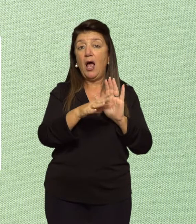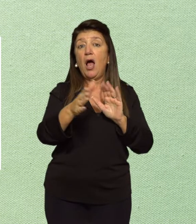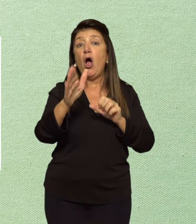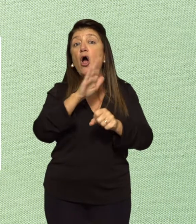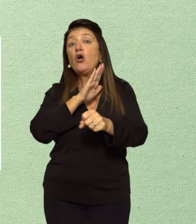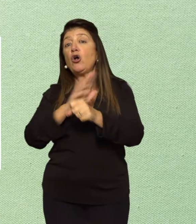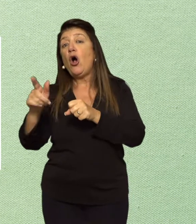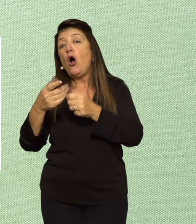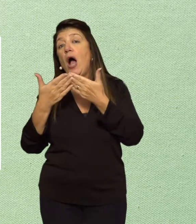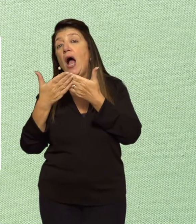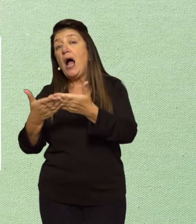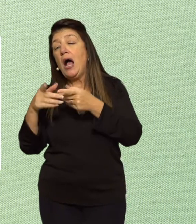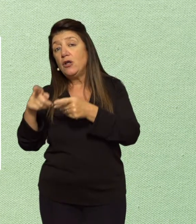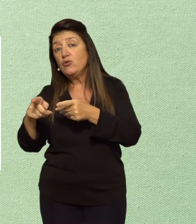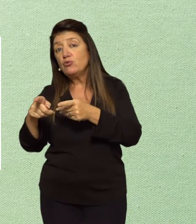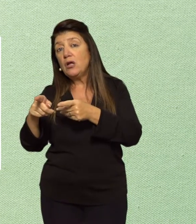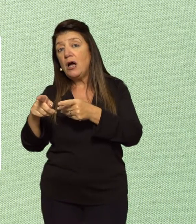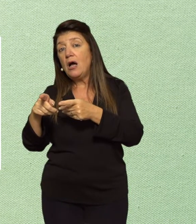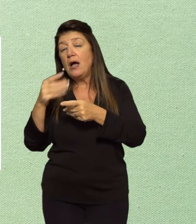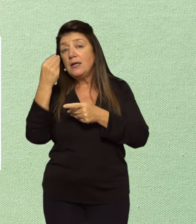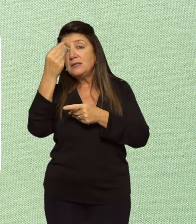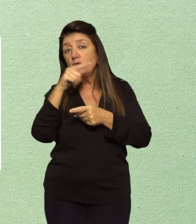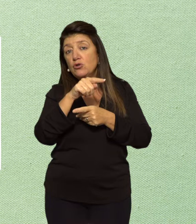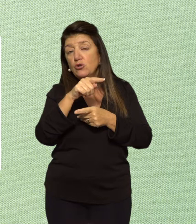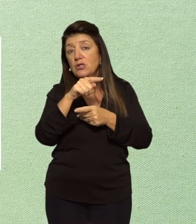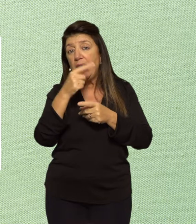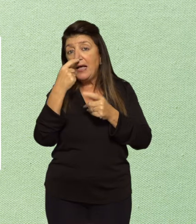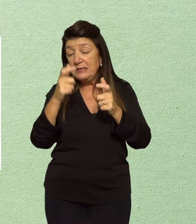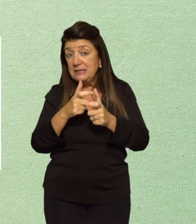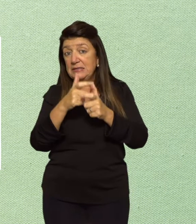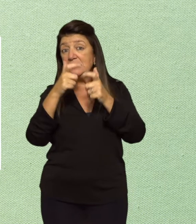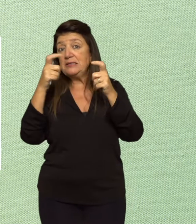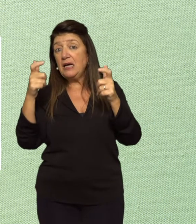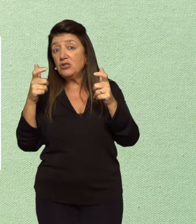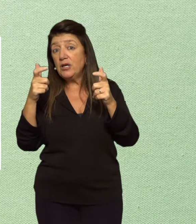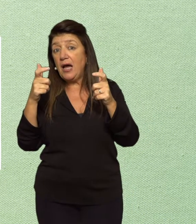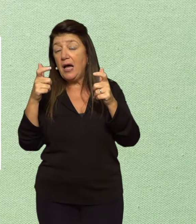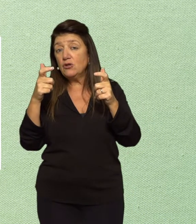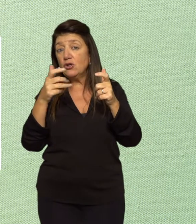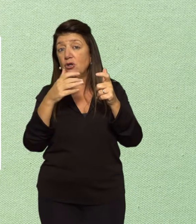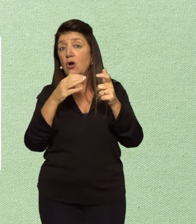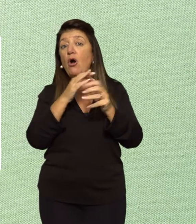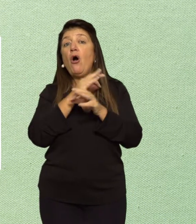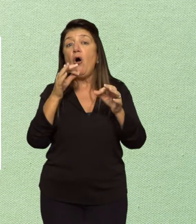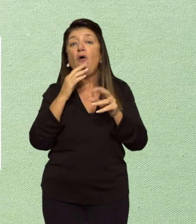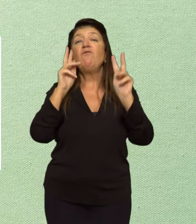attenzione a un fenomeno o invece finalmente c'è una protezione di certe situazioni? -